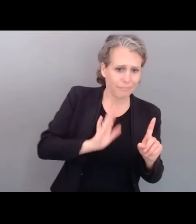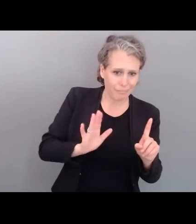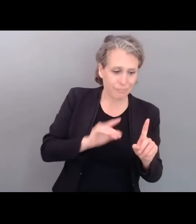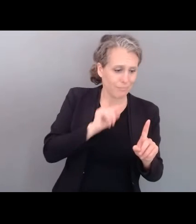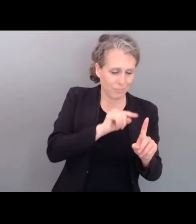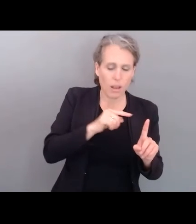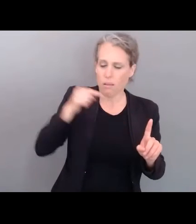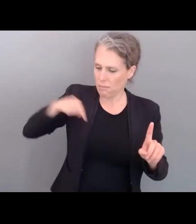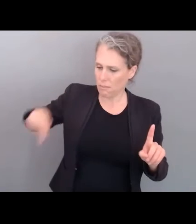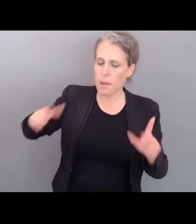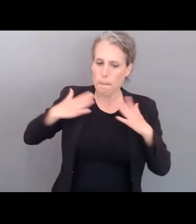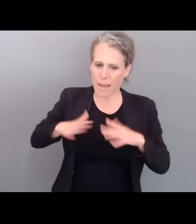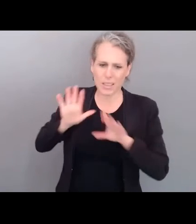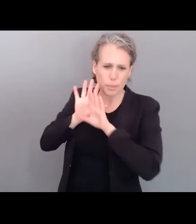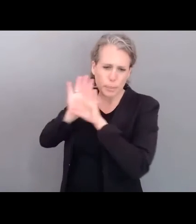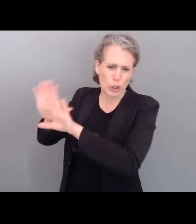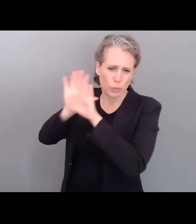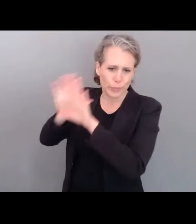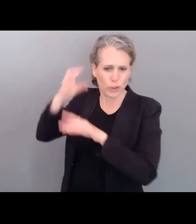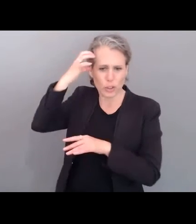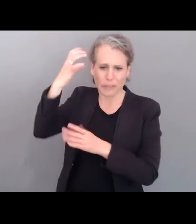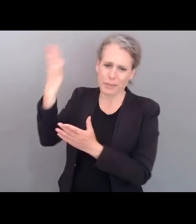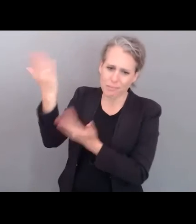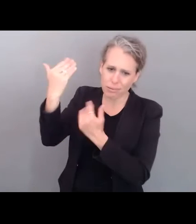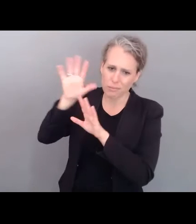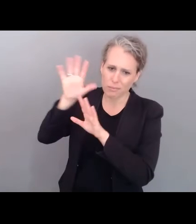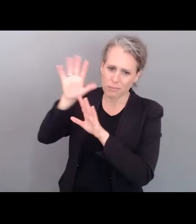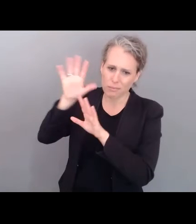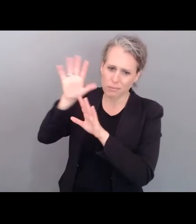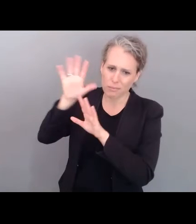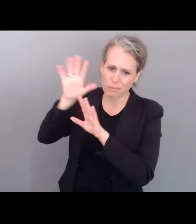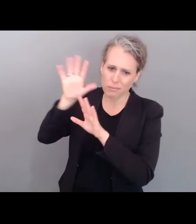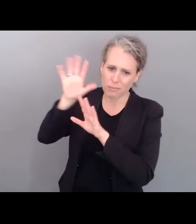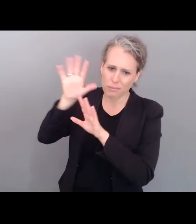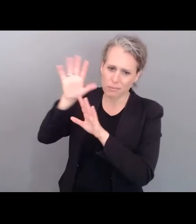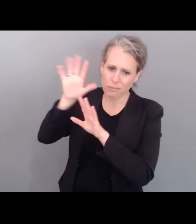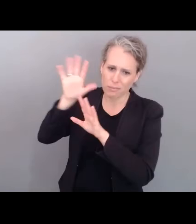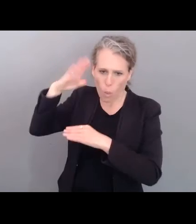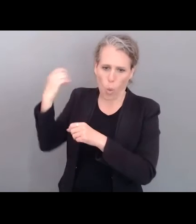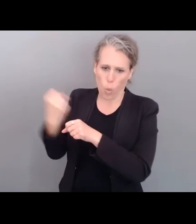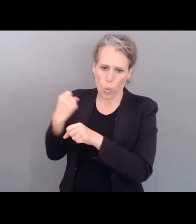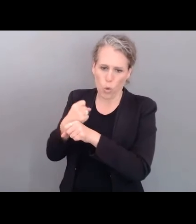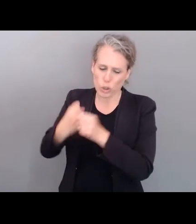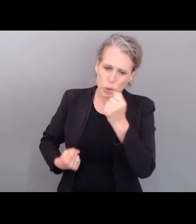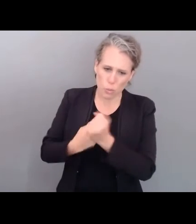llamamientos que están trabajando con personas con discapacidad tendrán que seguir